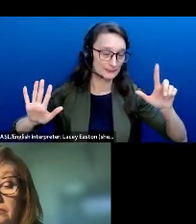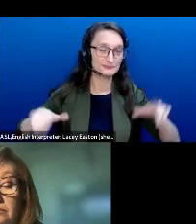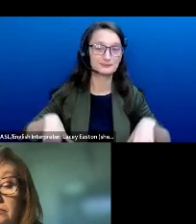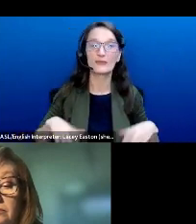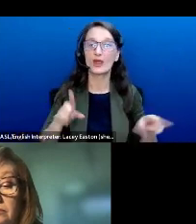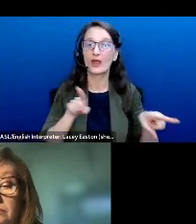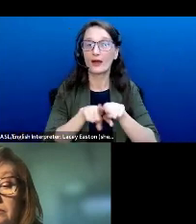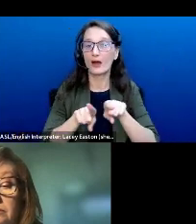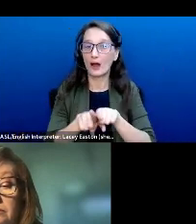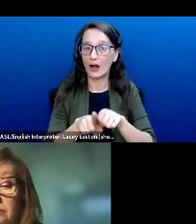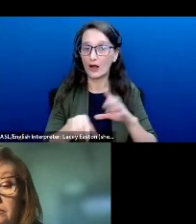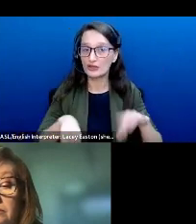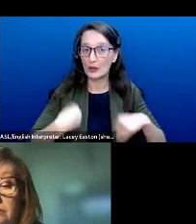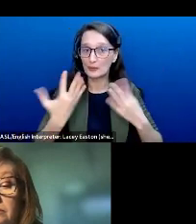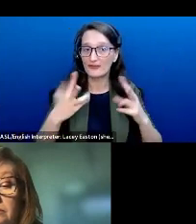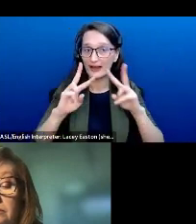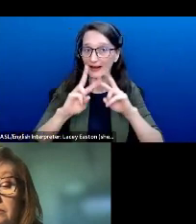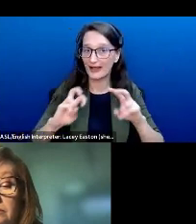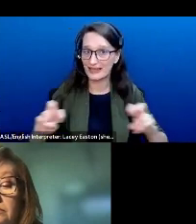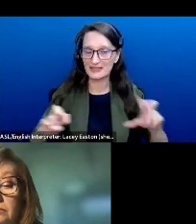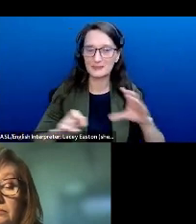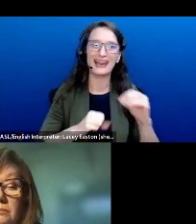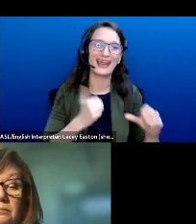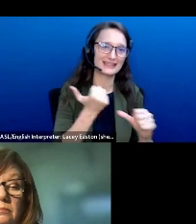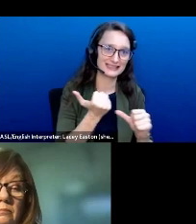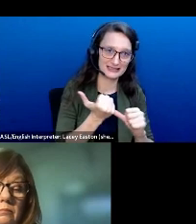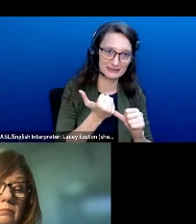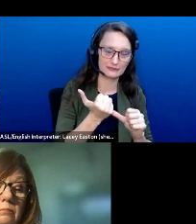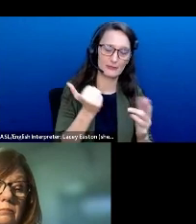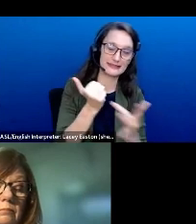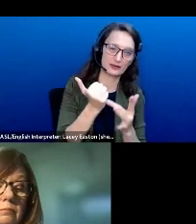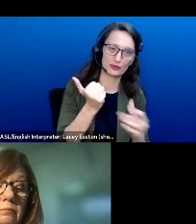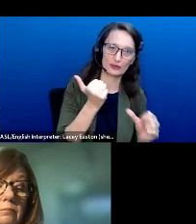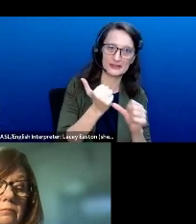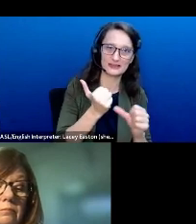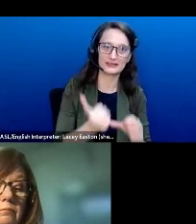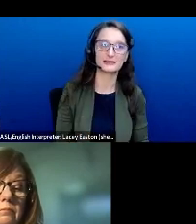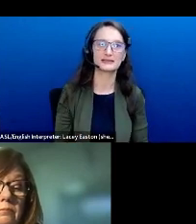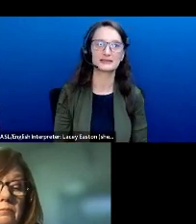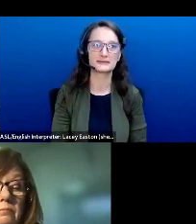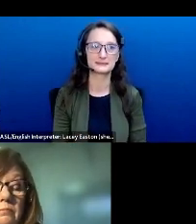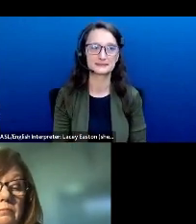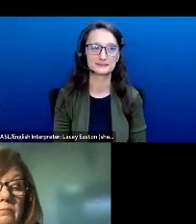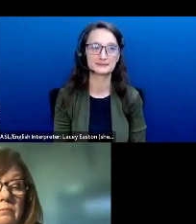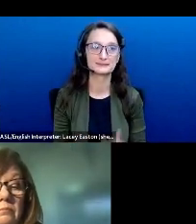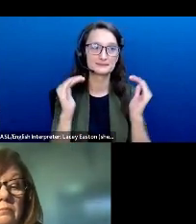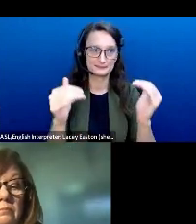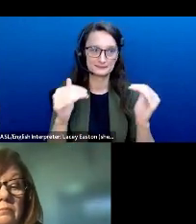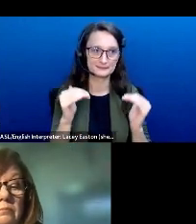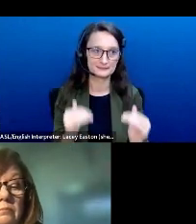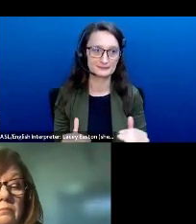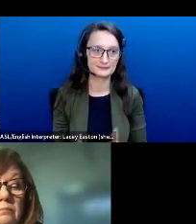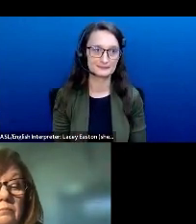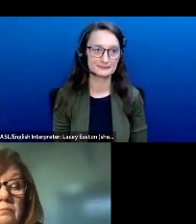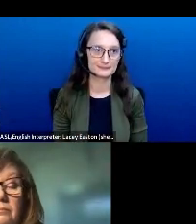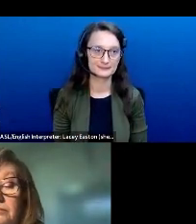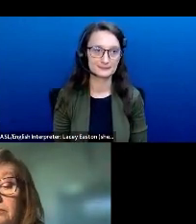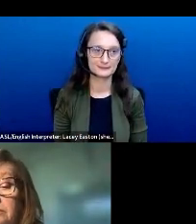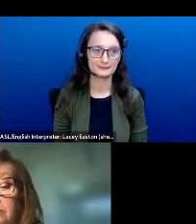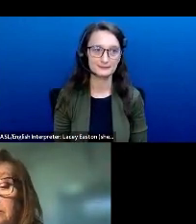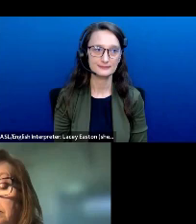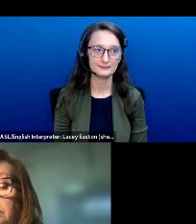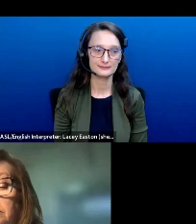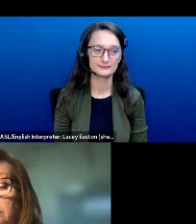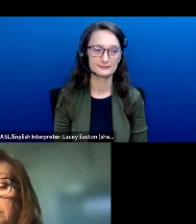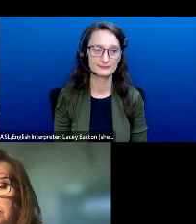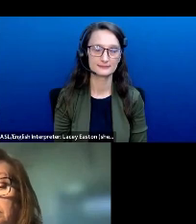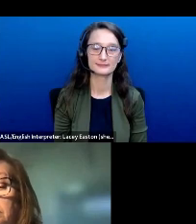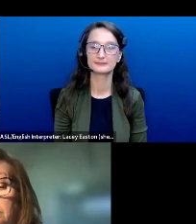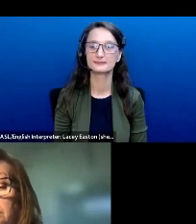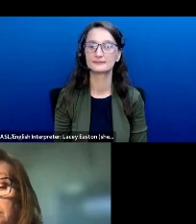evaluaciones y asistencia técnica. Siguiente diapositiva. Por favor, a continuación, vamos a hablar sobre